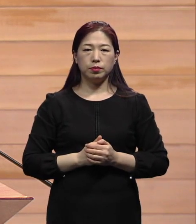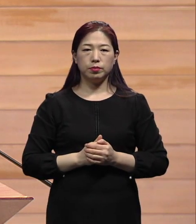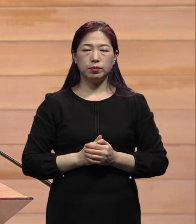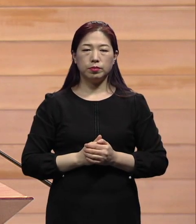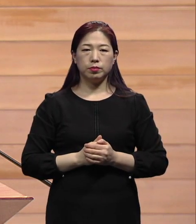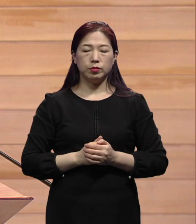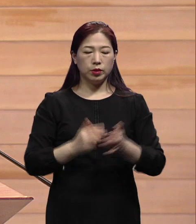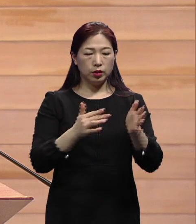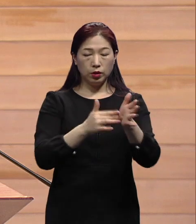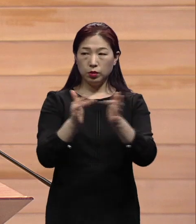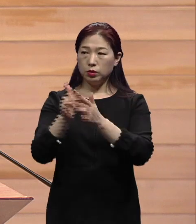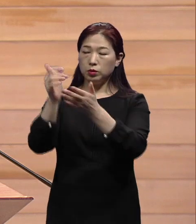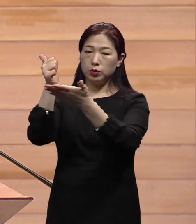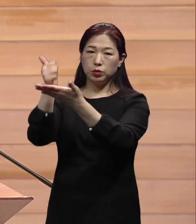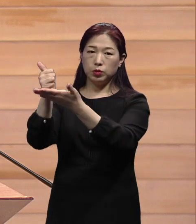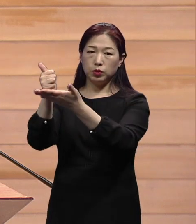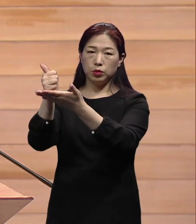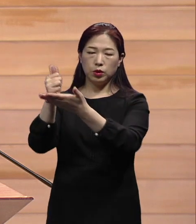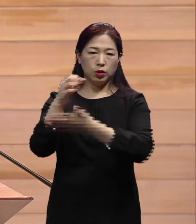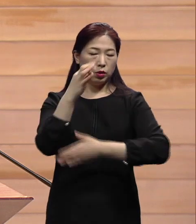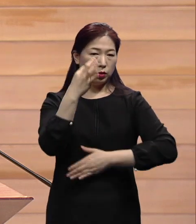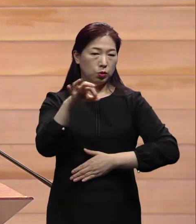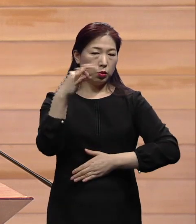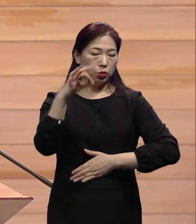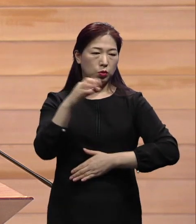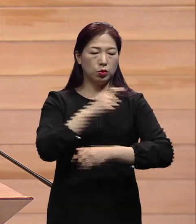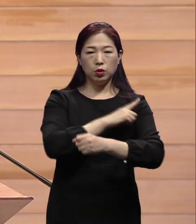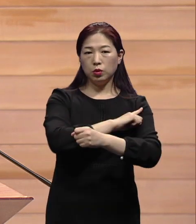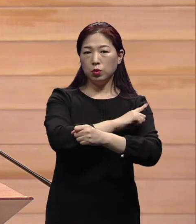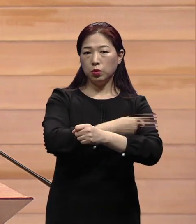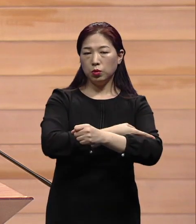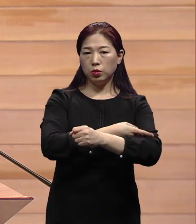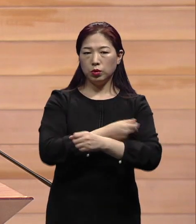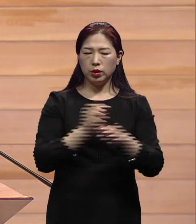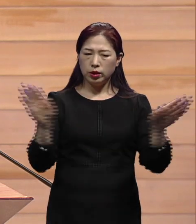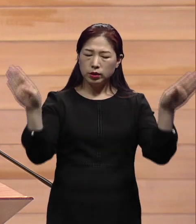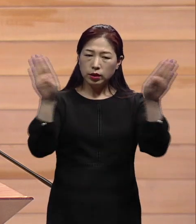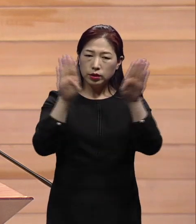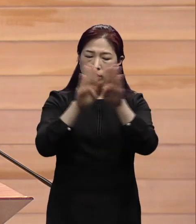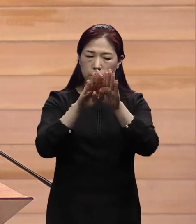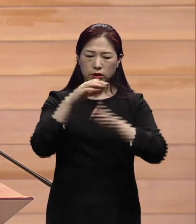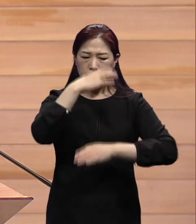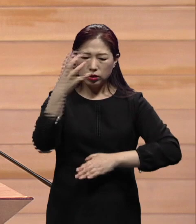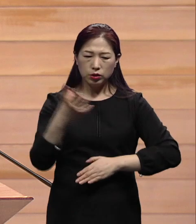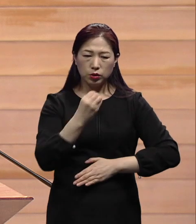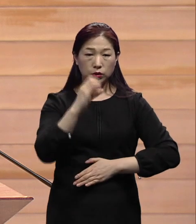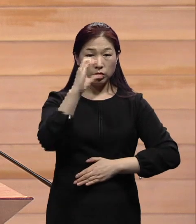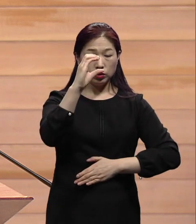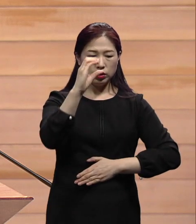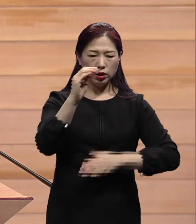예수님은 자본과 권력과 계급으로 닫힌 성전이 활짝 열려